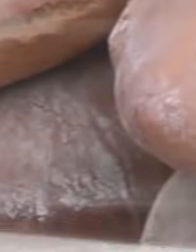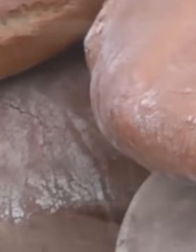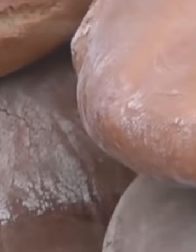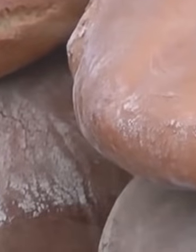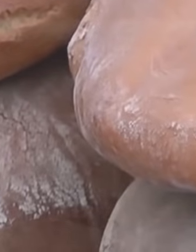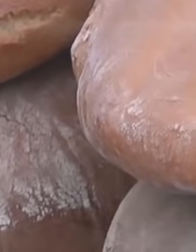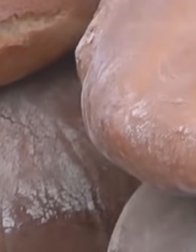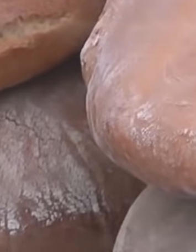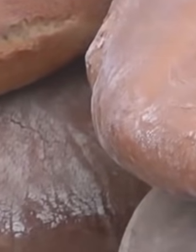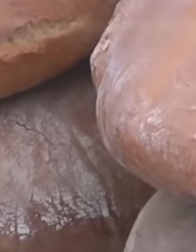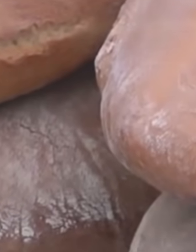[Música]